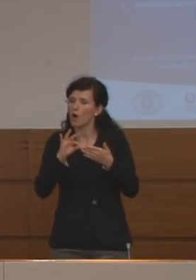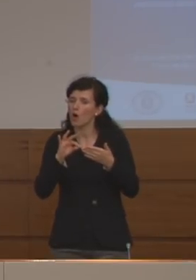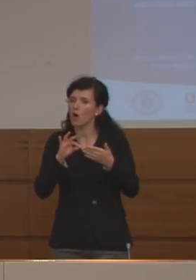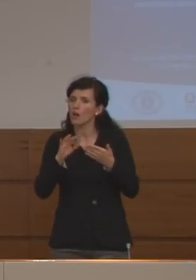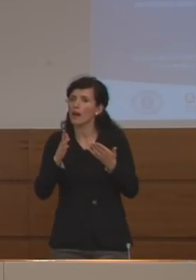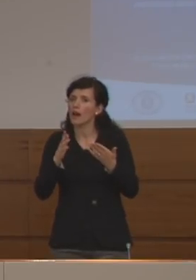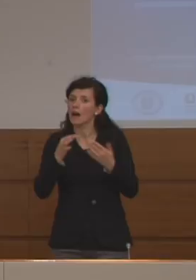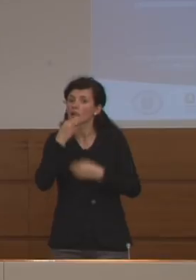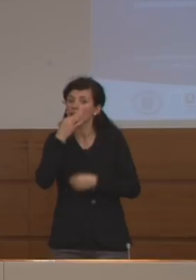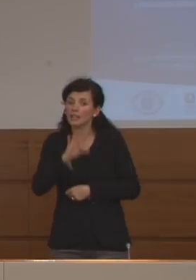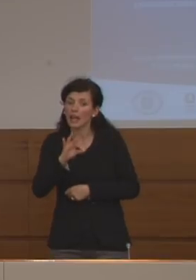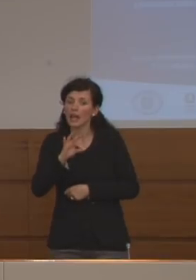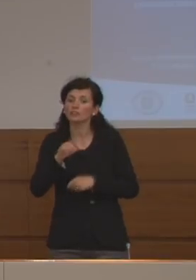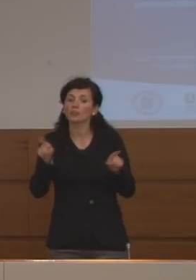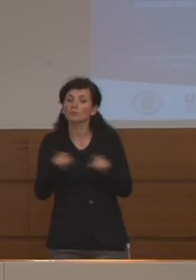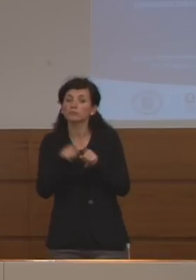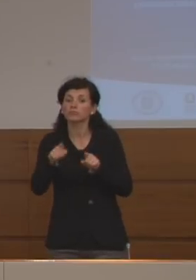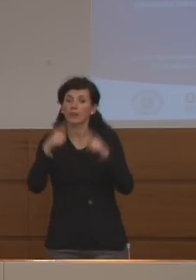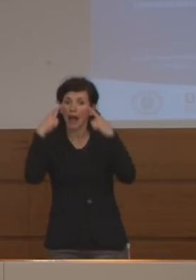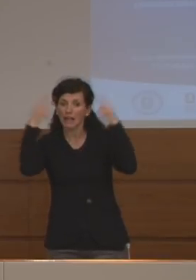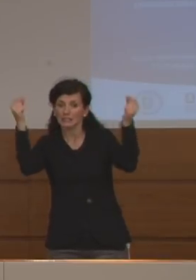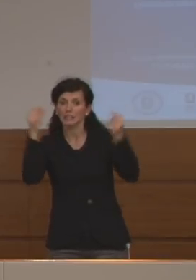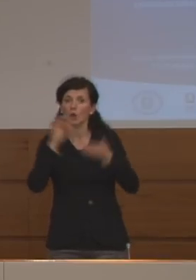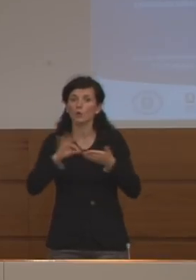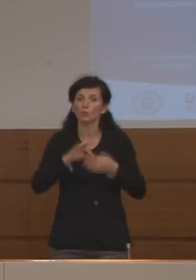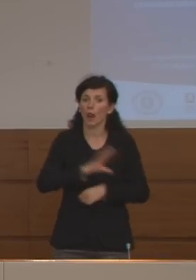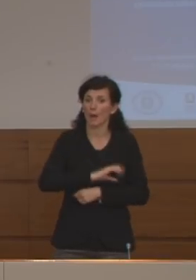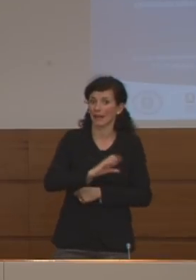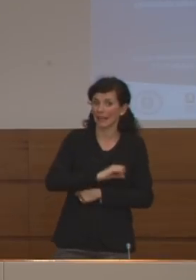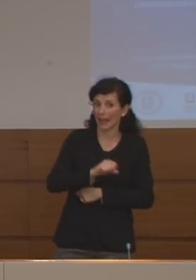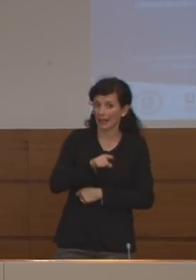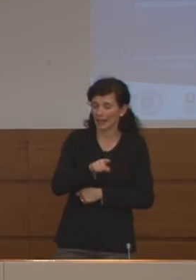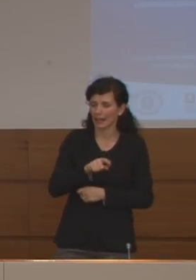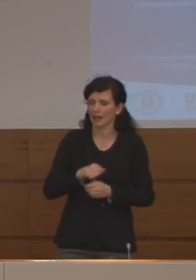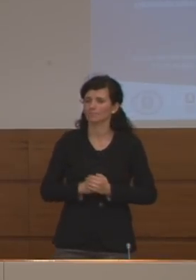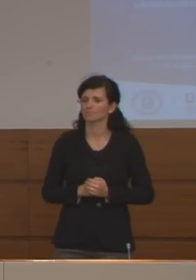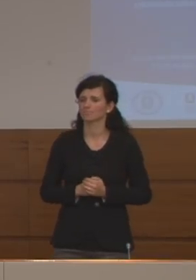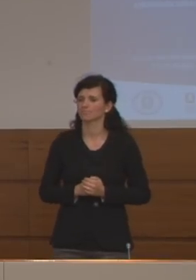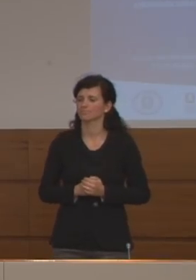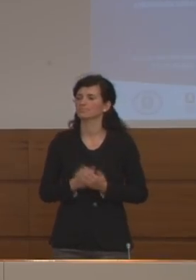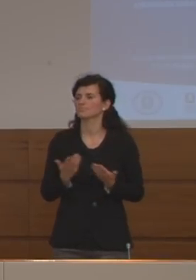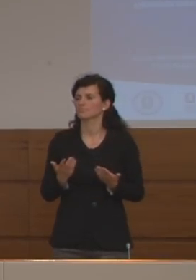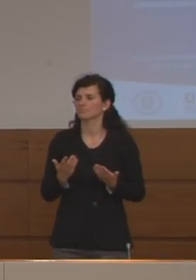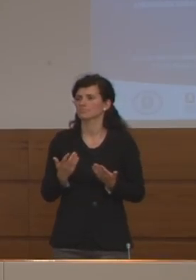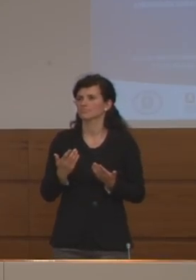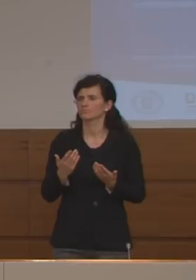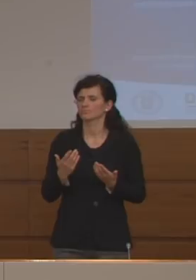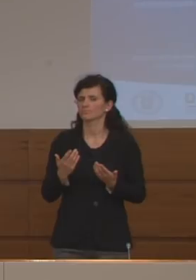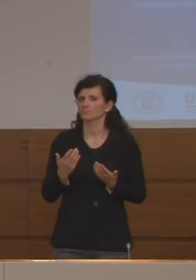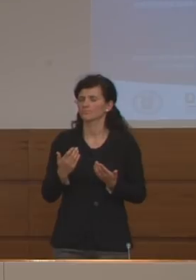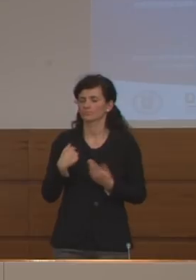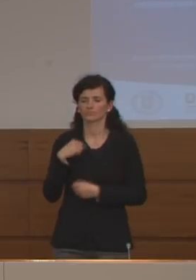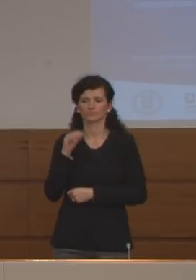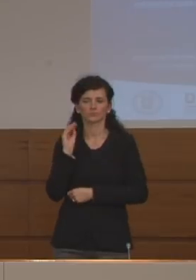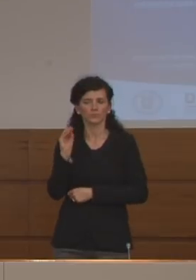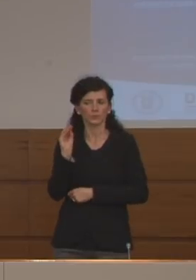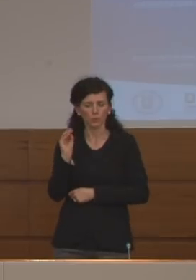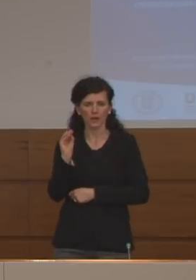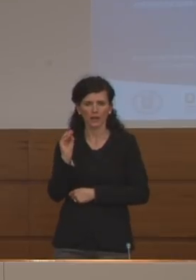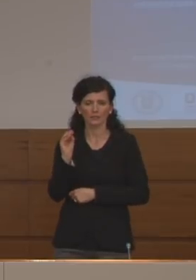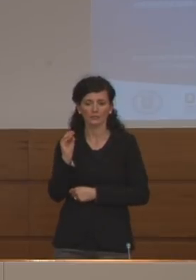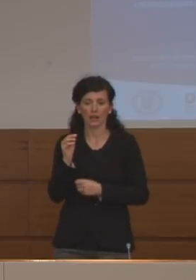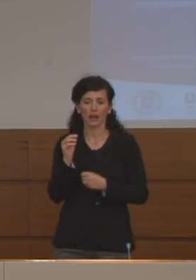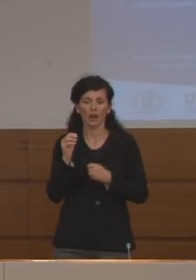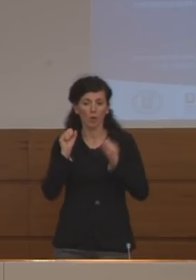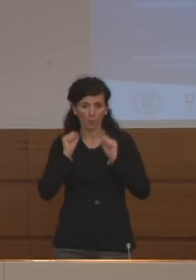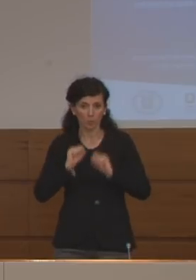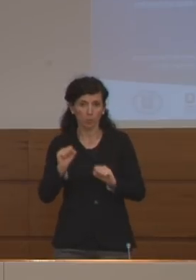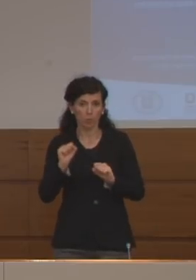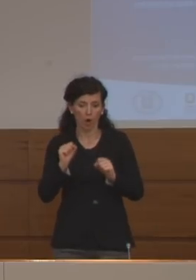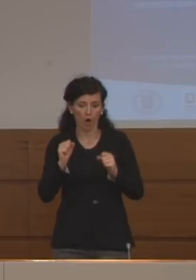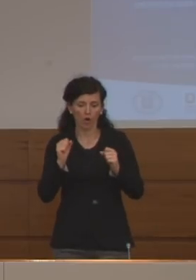scuole materne. Mi chiedevo se possiamo già escludere da ora la possibilità di